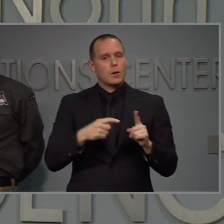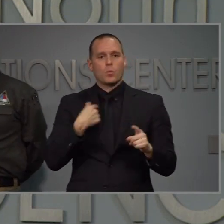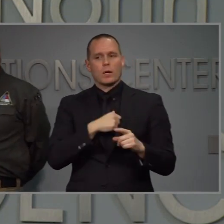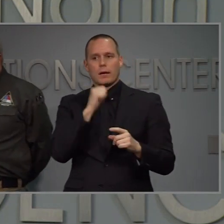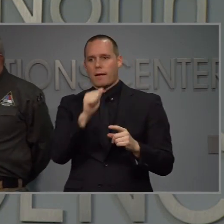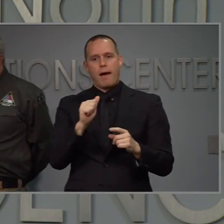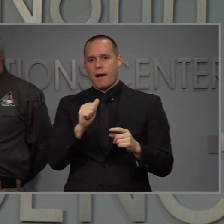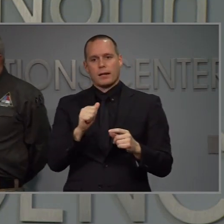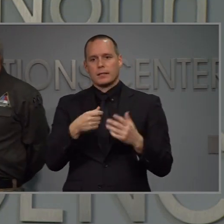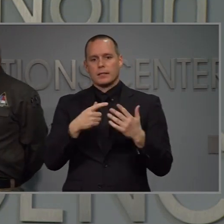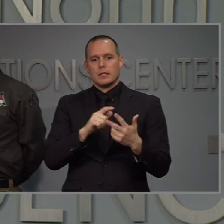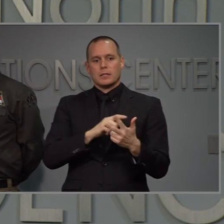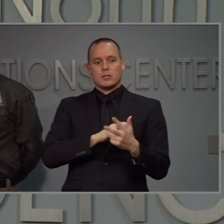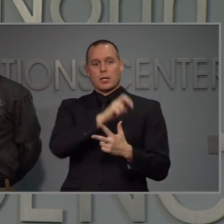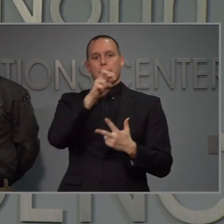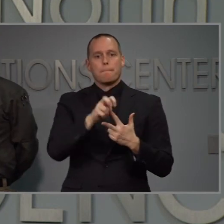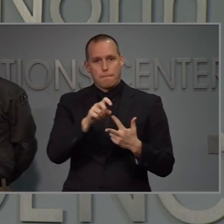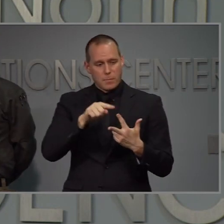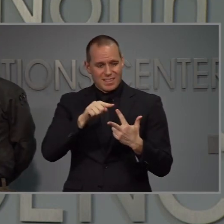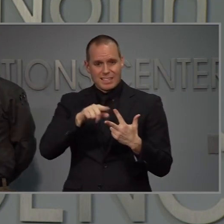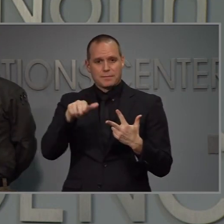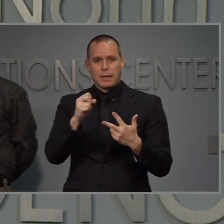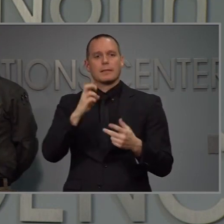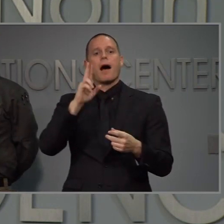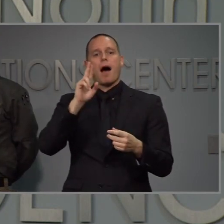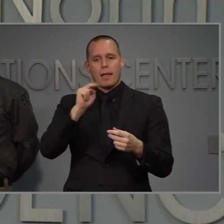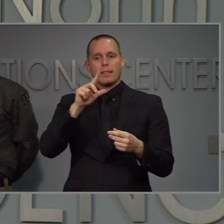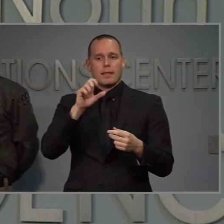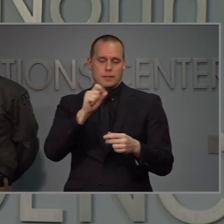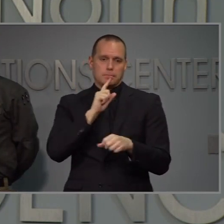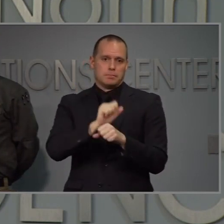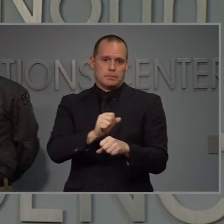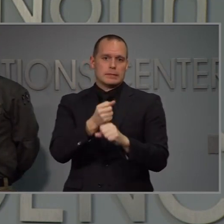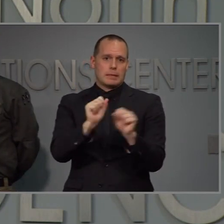y esperamos hacer de una fase a otra, pero no vamos a pasar a